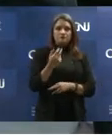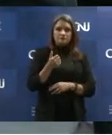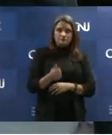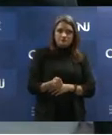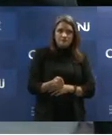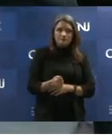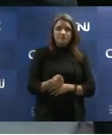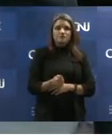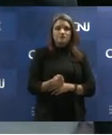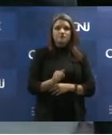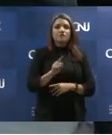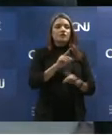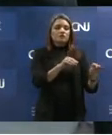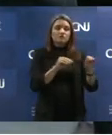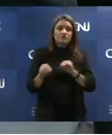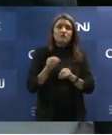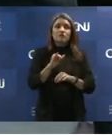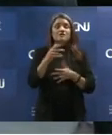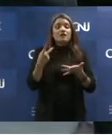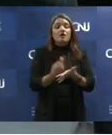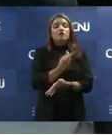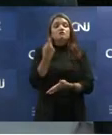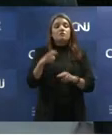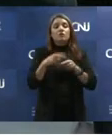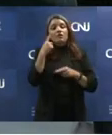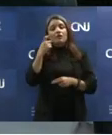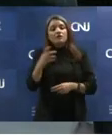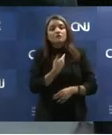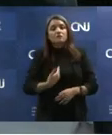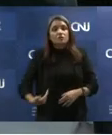por motivo de interesse público, aplicação da pena de remoção ou disponibilidade,